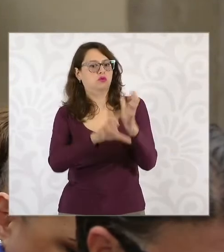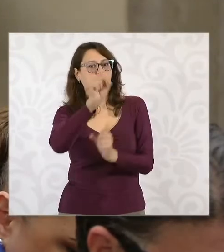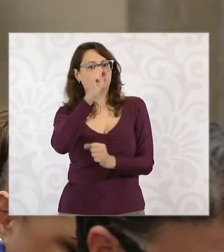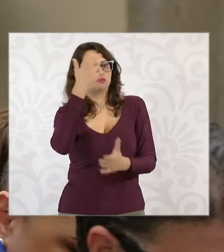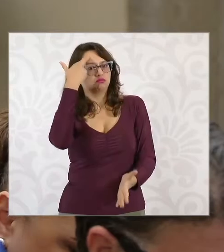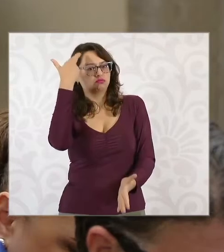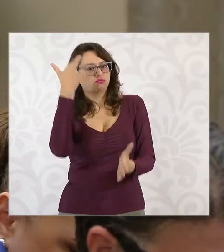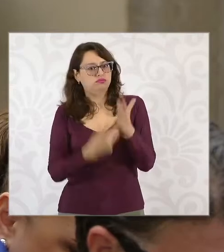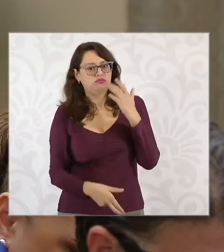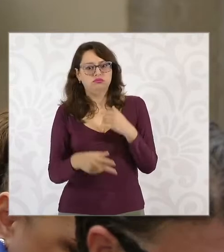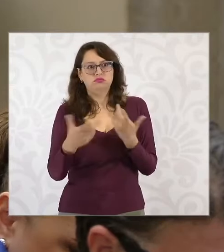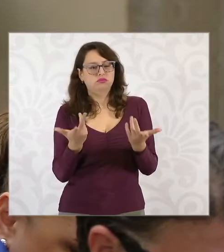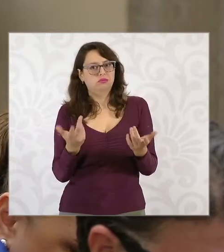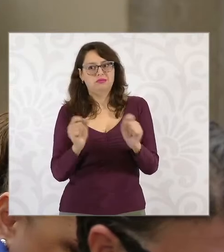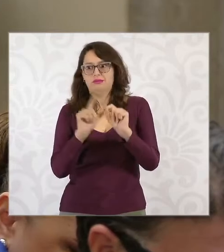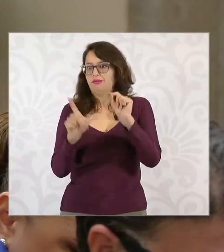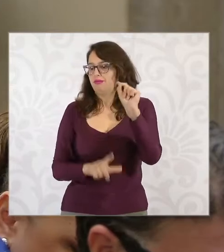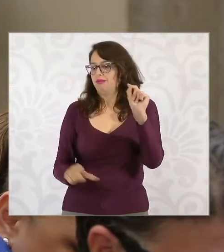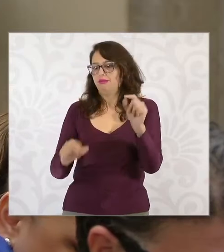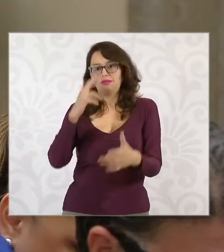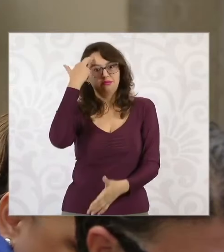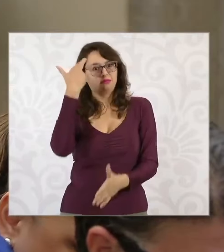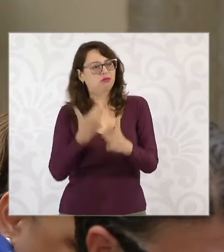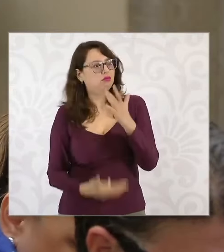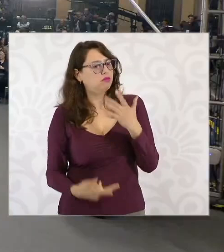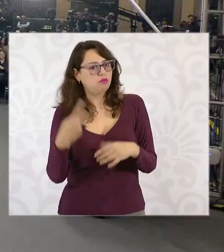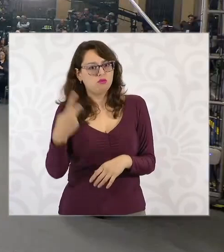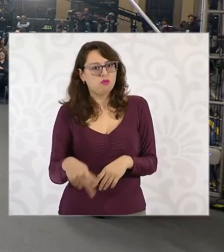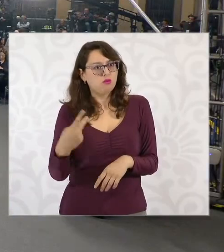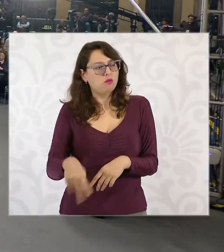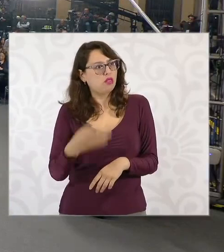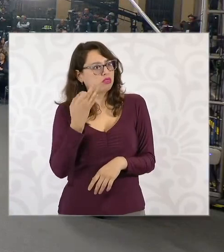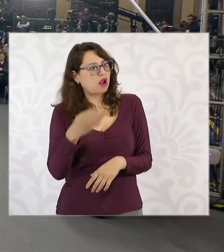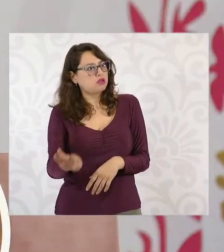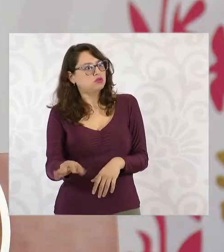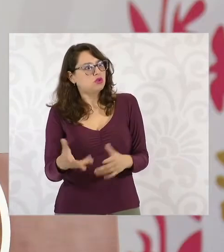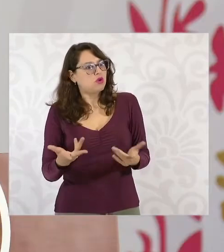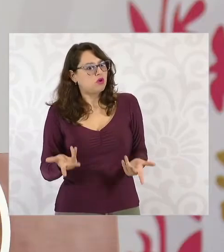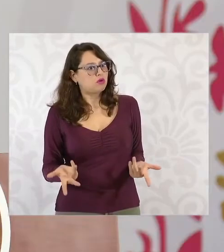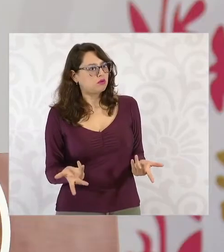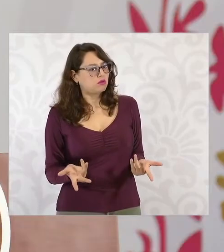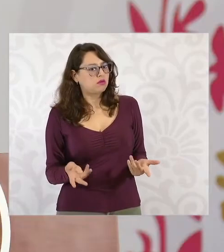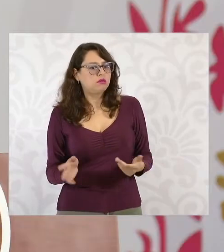a la soberanía de nuestro país e incluso una traición a la patria. Primero hay que conocer